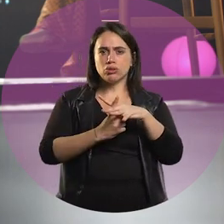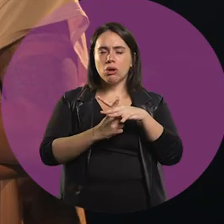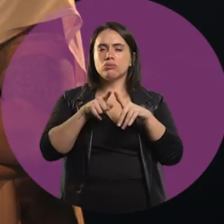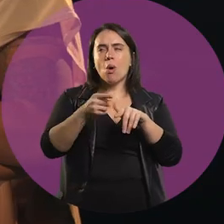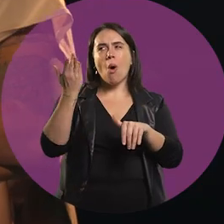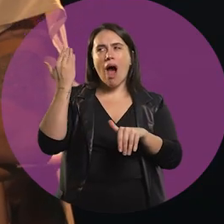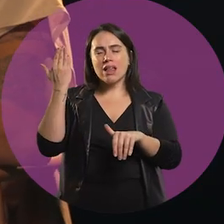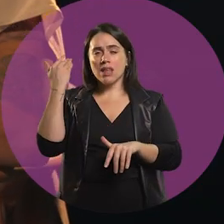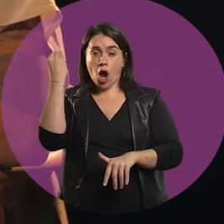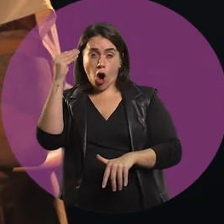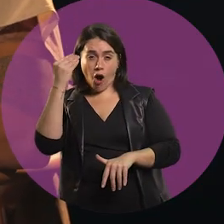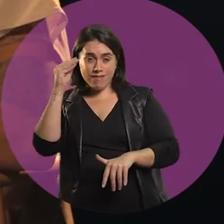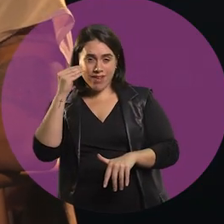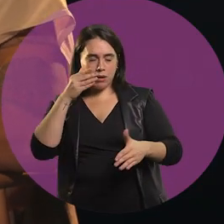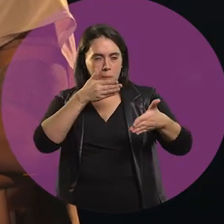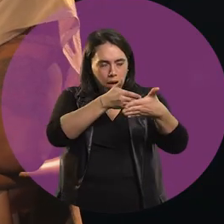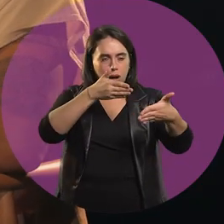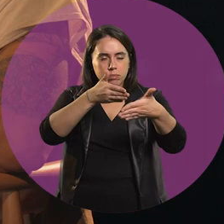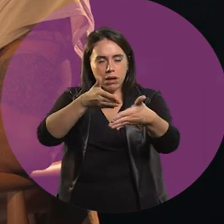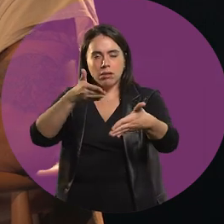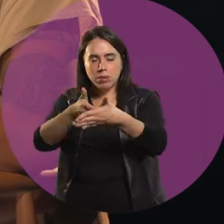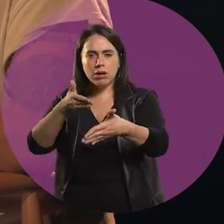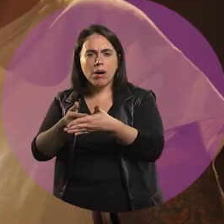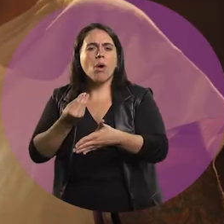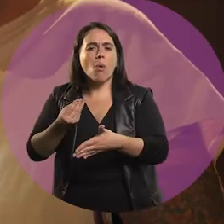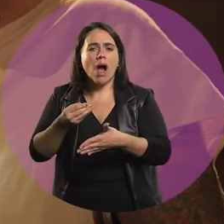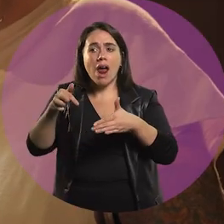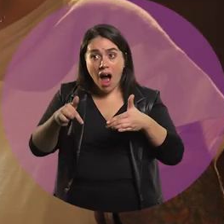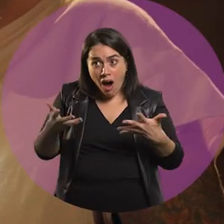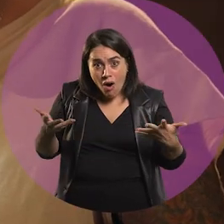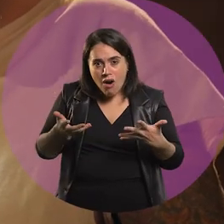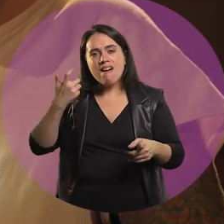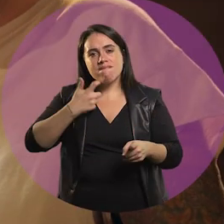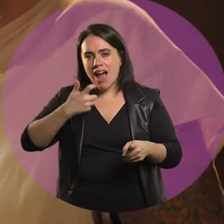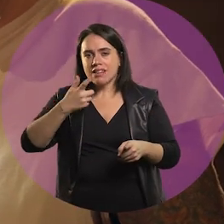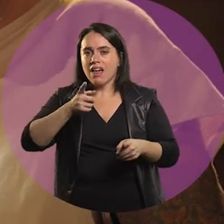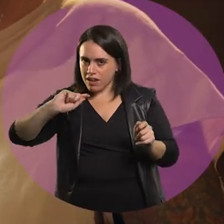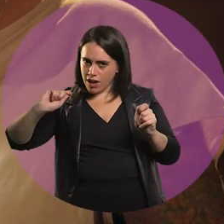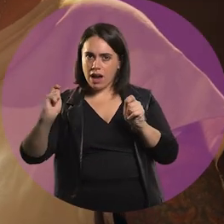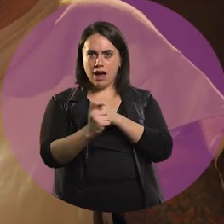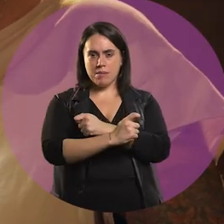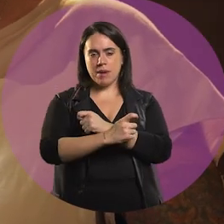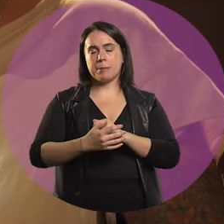¿Con qué trabas te encontraste vos en su momento que sentís que hoy en día está faltando y que puede ayudar y aportar mucho?